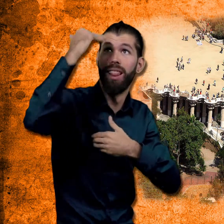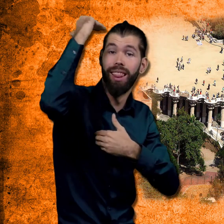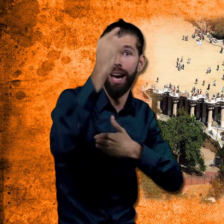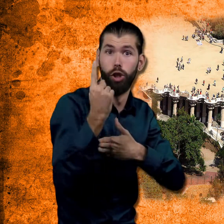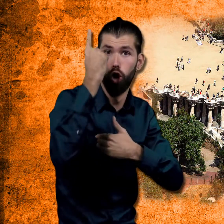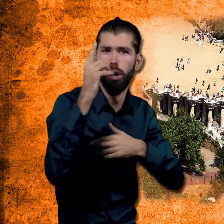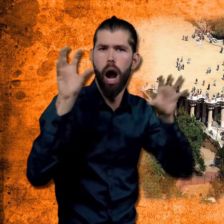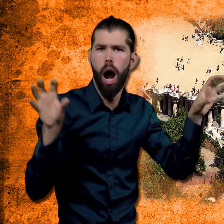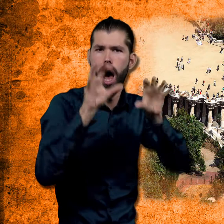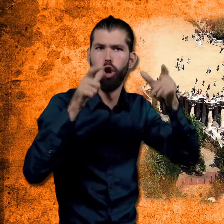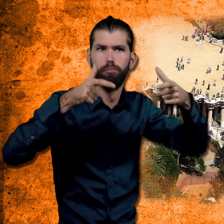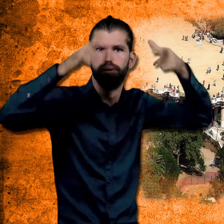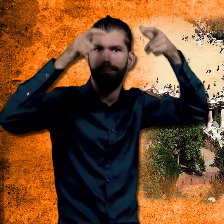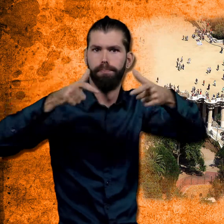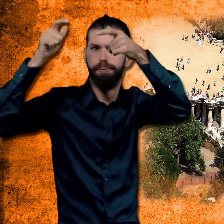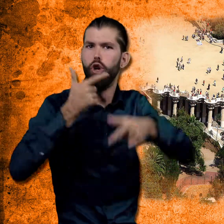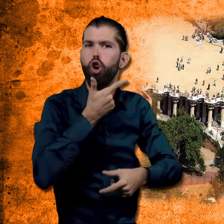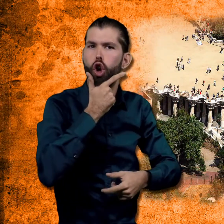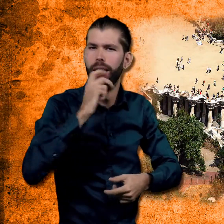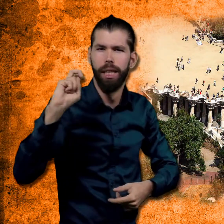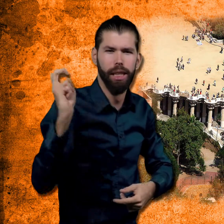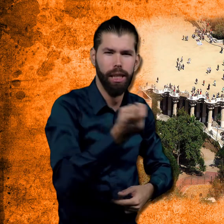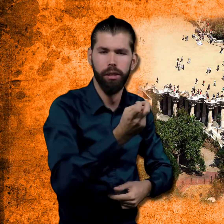El sostre està ornamentat per coloristes medallons.